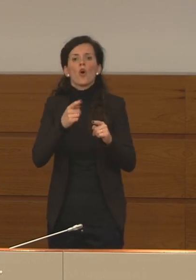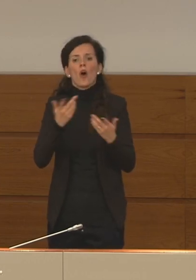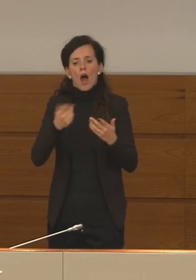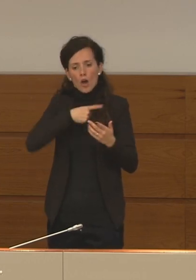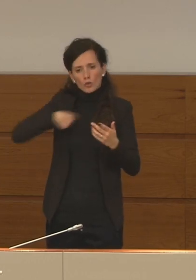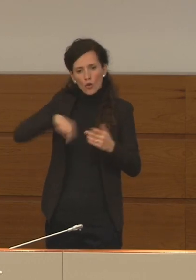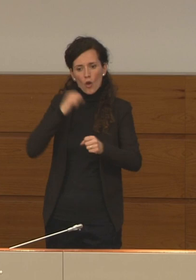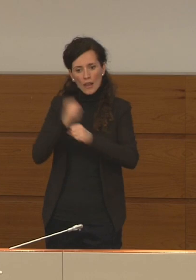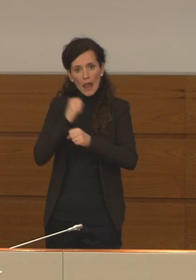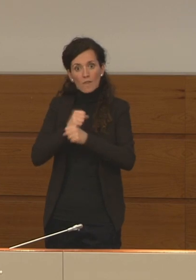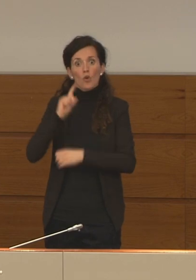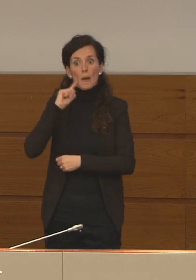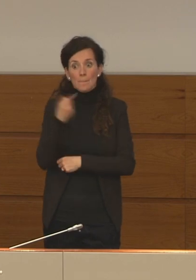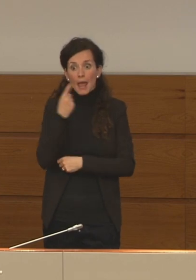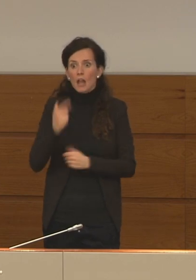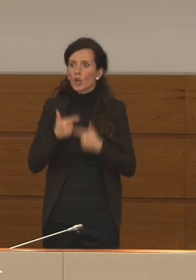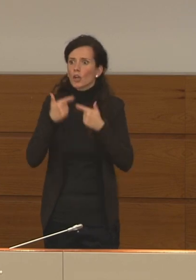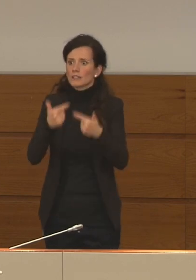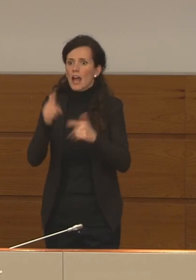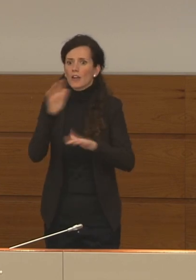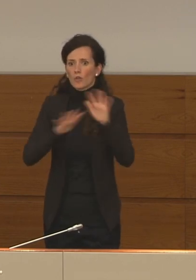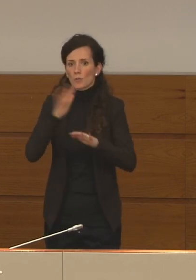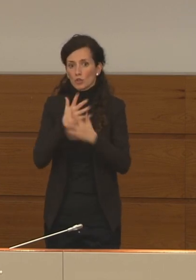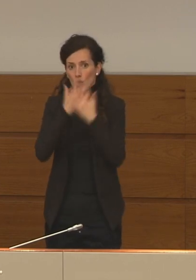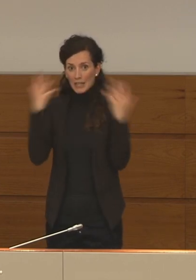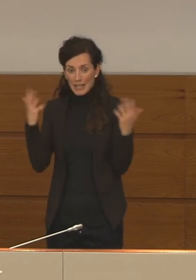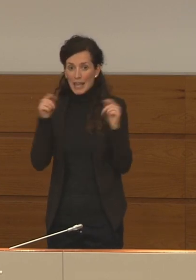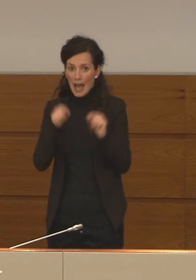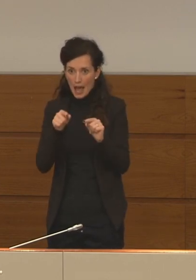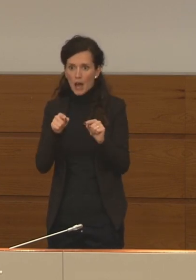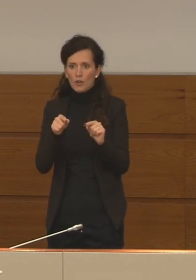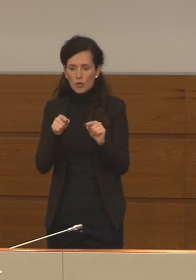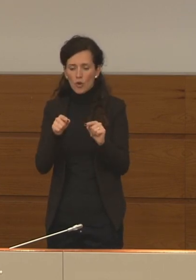vi ho detto ieri oggi lo ribadisco anche nei dati di oggi, i nostri dati ci